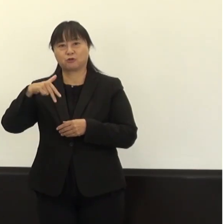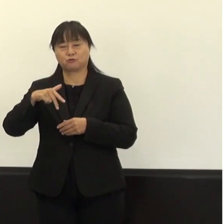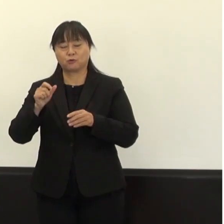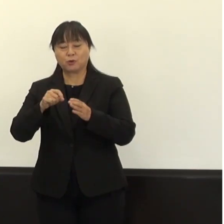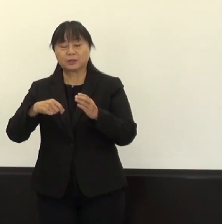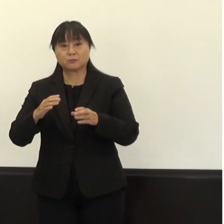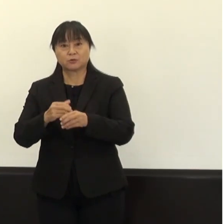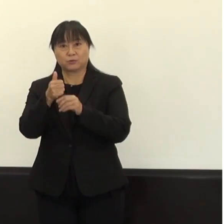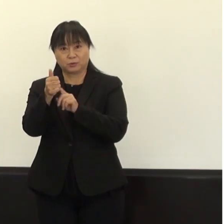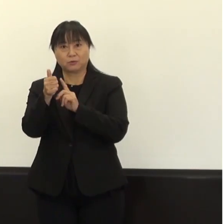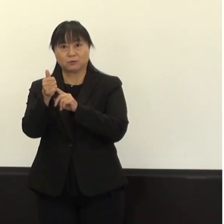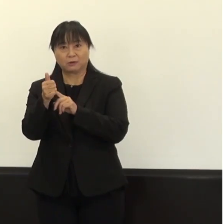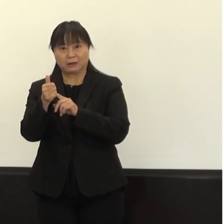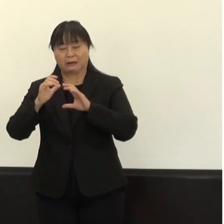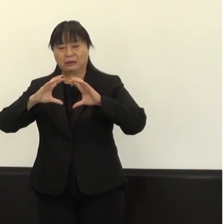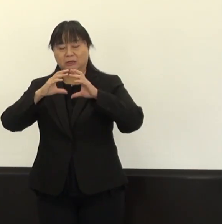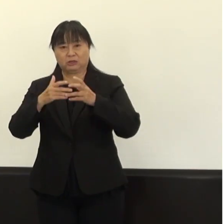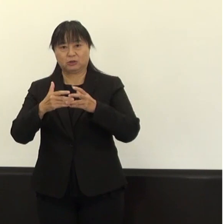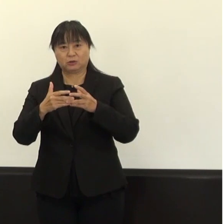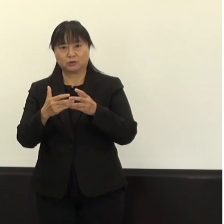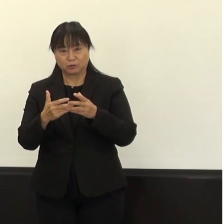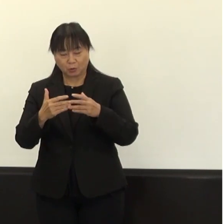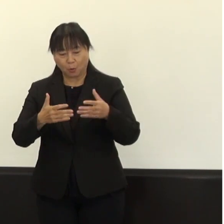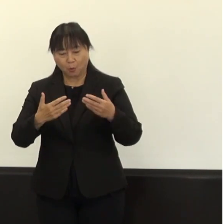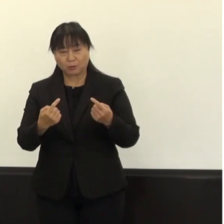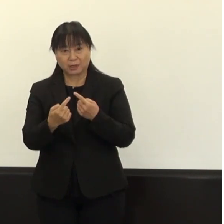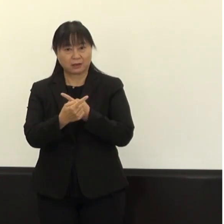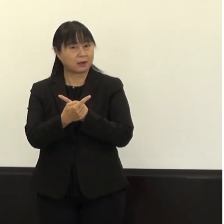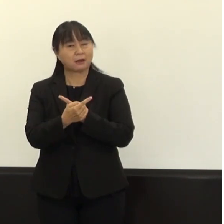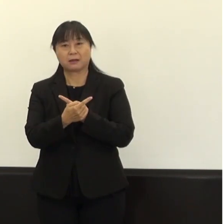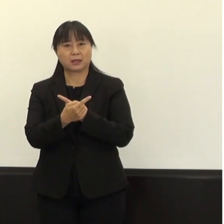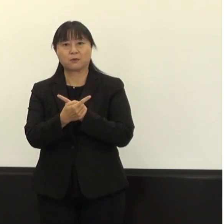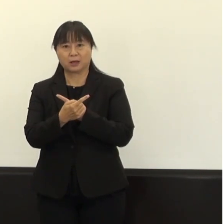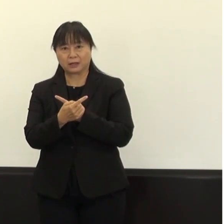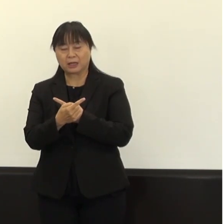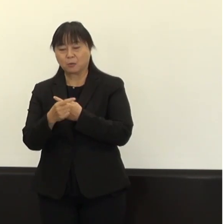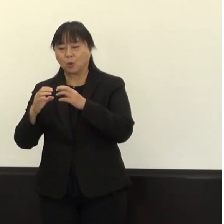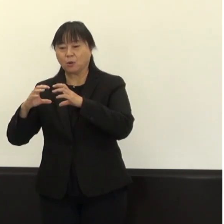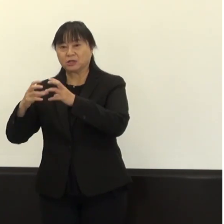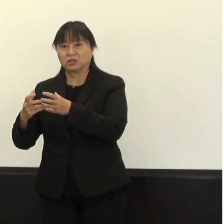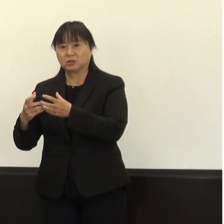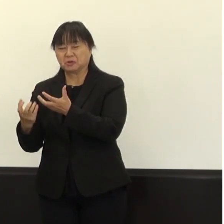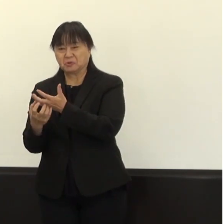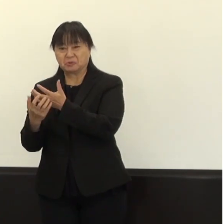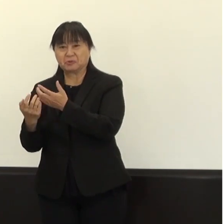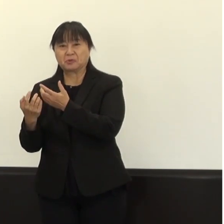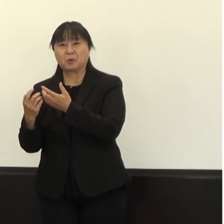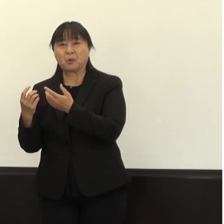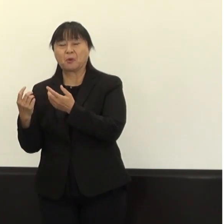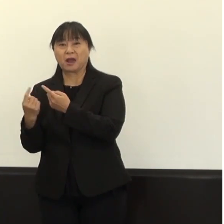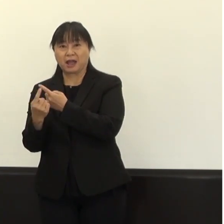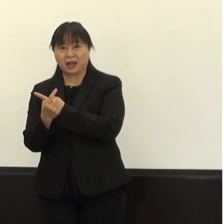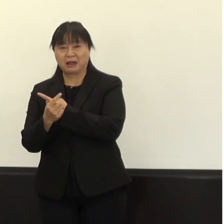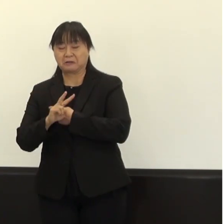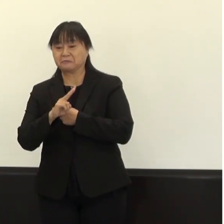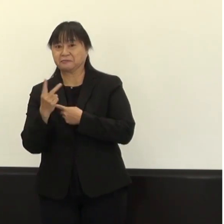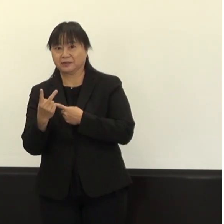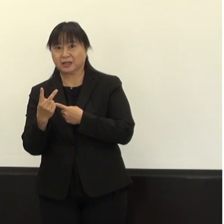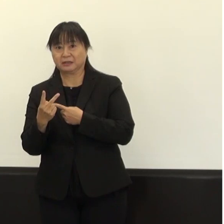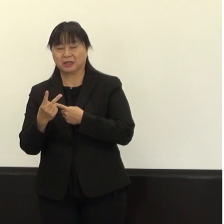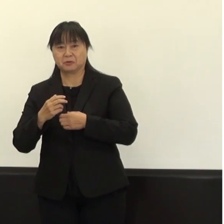「地球温暖化の時代は終わり、地球沸騰化の時代が来た」 と警鐘を鳴らす中、